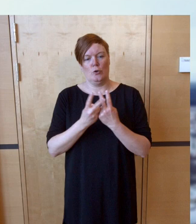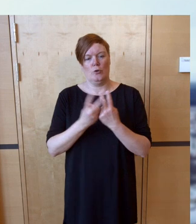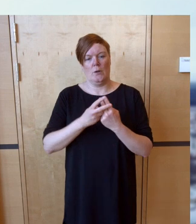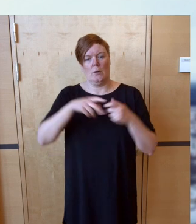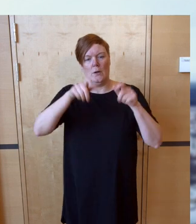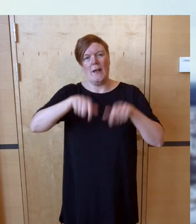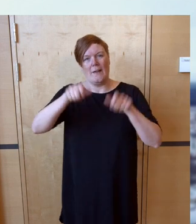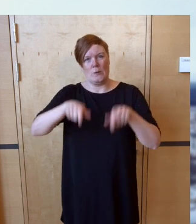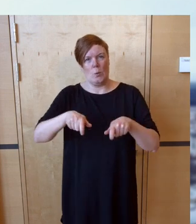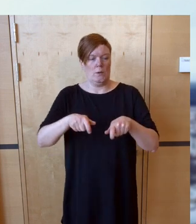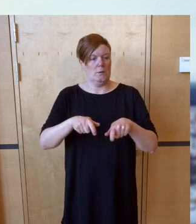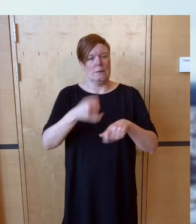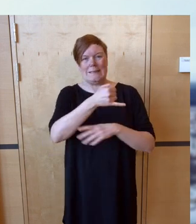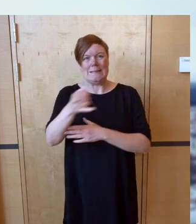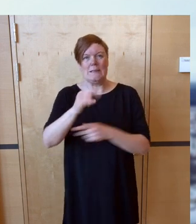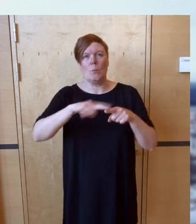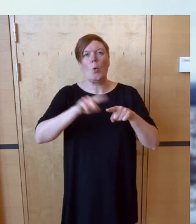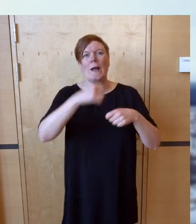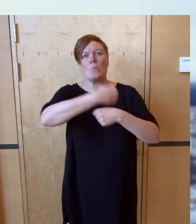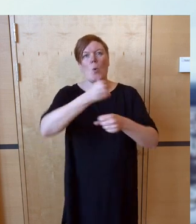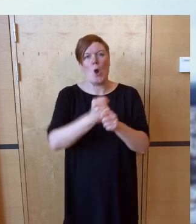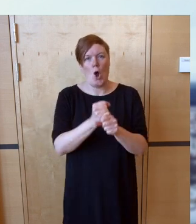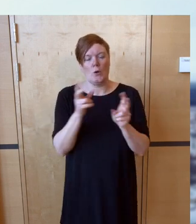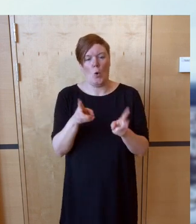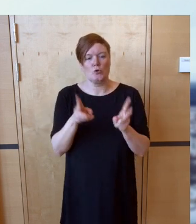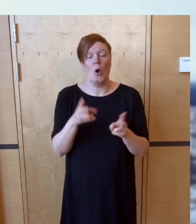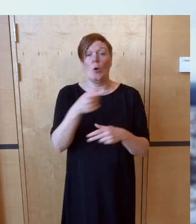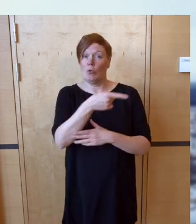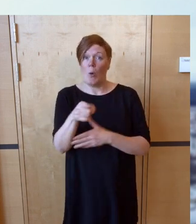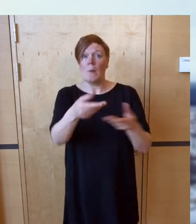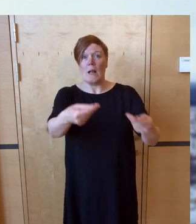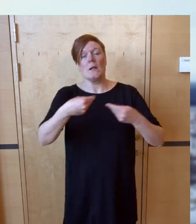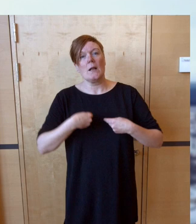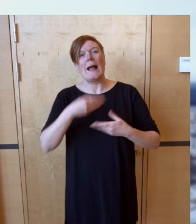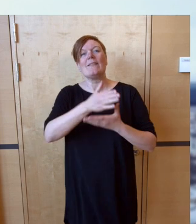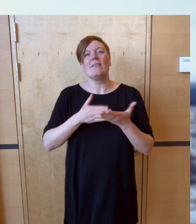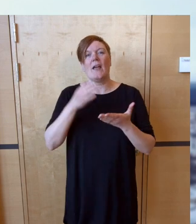Och en del av det här har jag hanterat idag i delårsrapporten som lämnades efter åtta månader